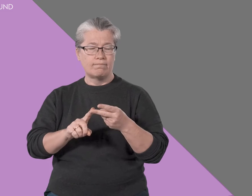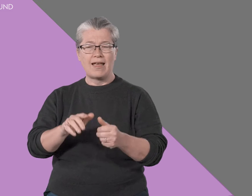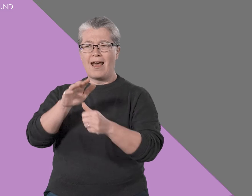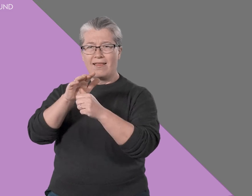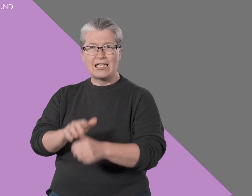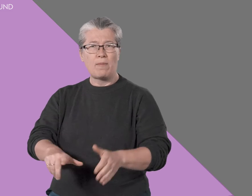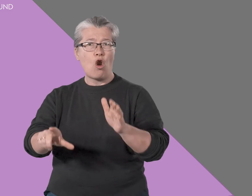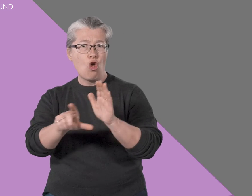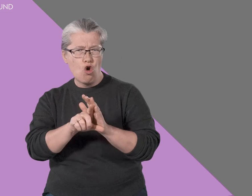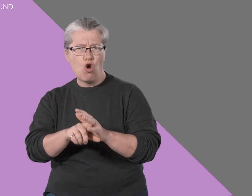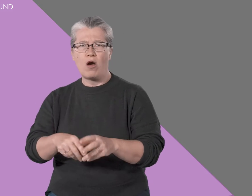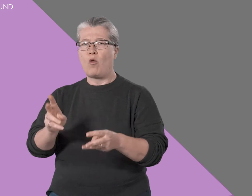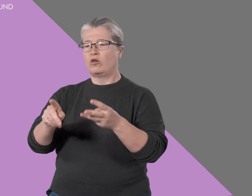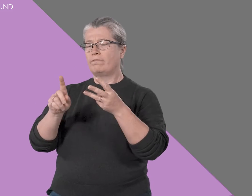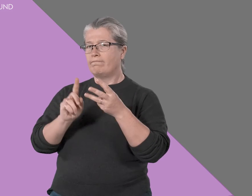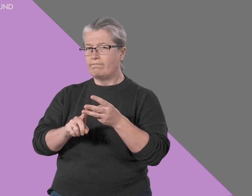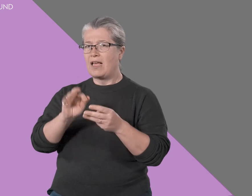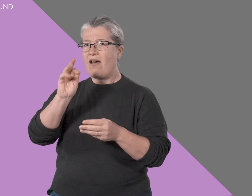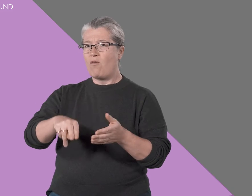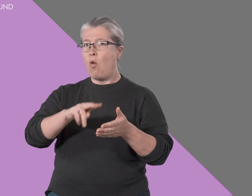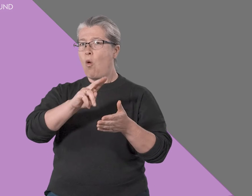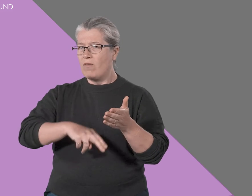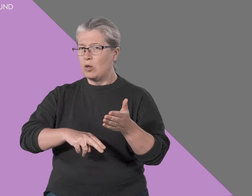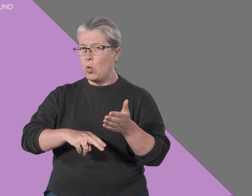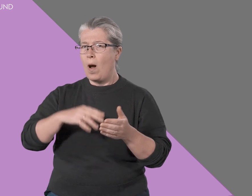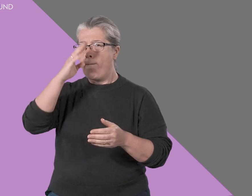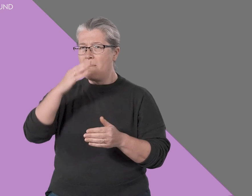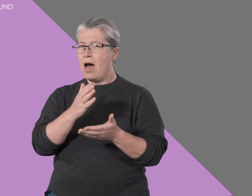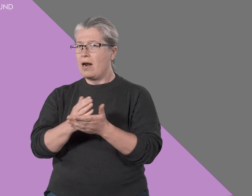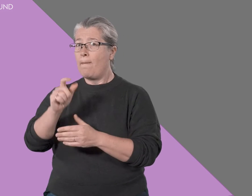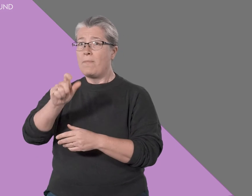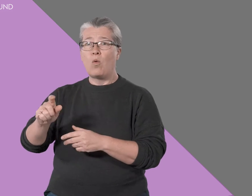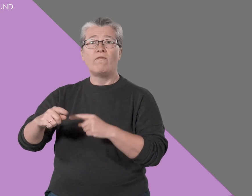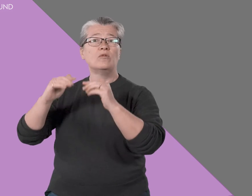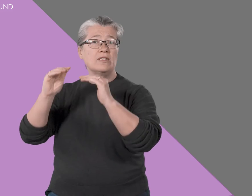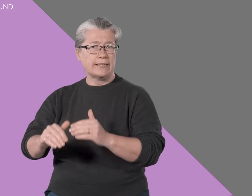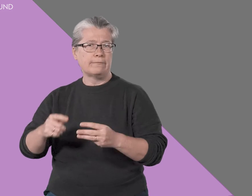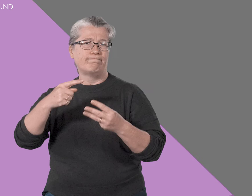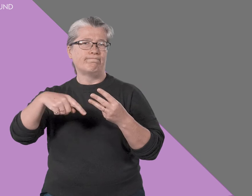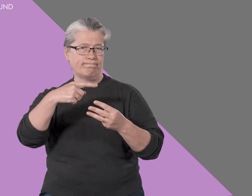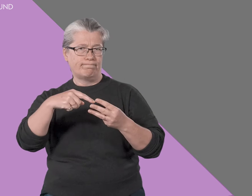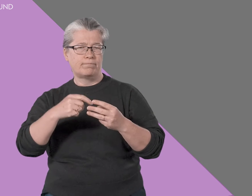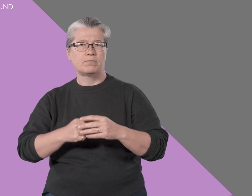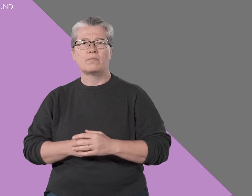diskrimineringslagen samt FN-konventionen.